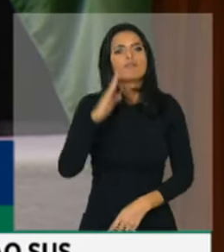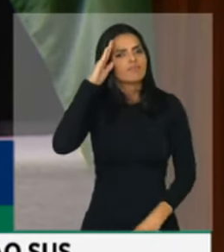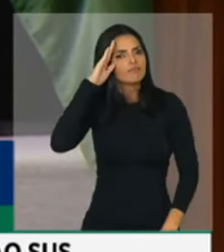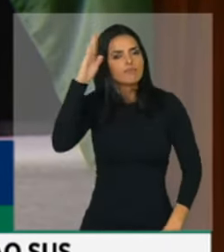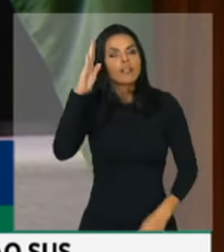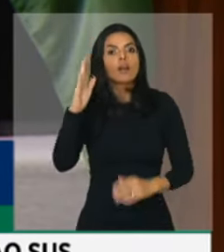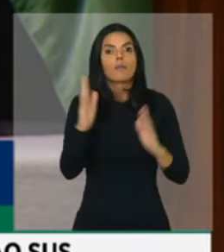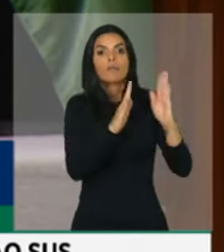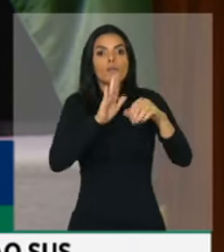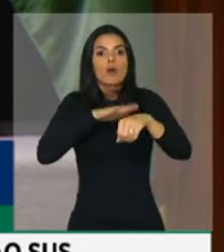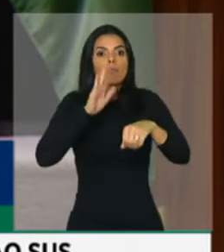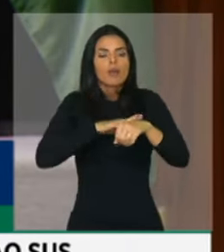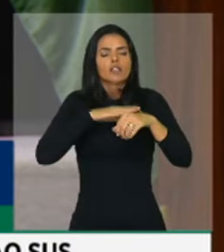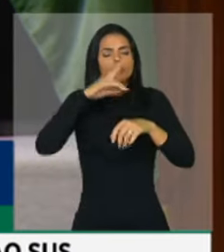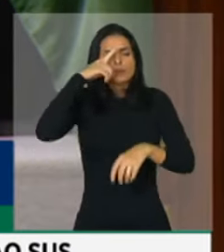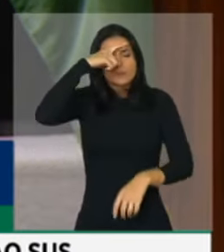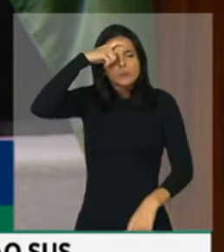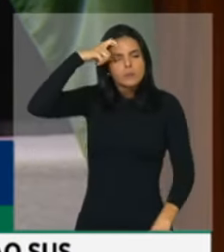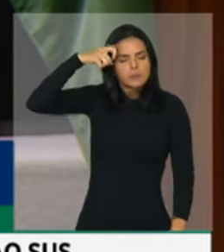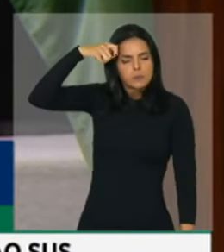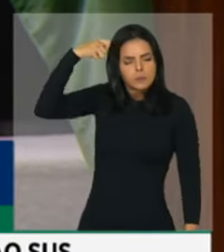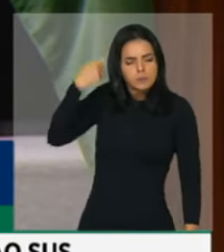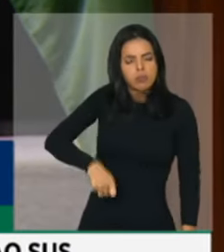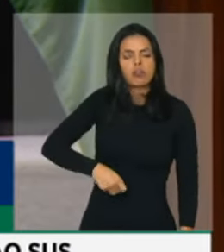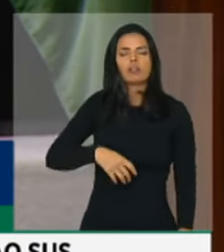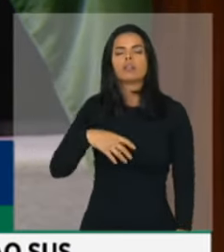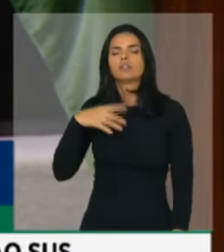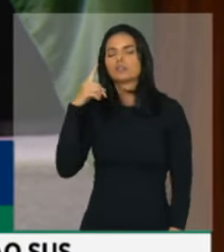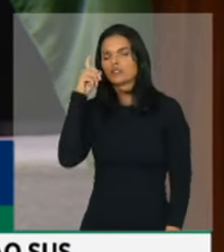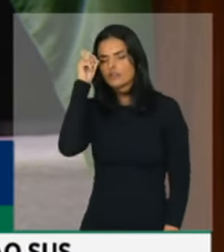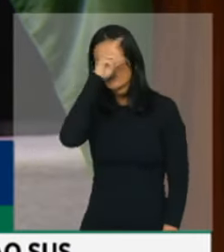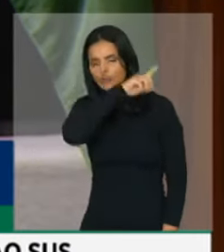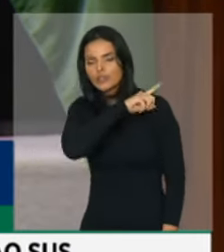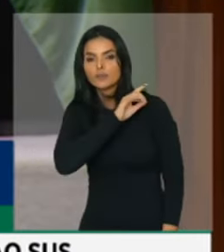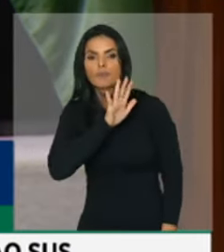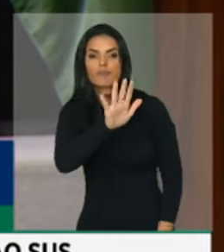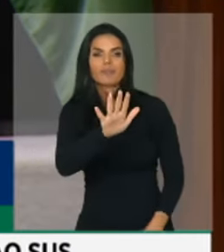MOMENTO DURO QUE VIVEMOS. HÁ QUE SE ABANDONAR O EMBATE POLÍTICO E DEFINIR UMA AGENDA ÚNICA DE AÇÕES CONTRA A